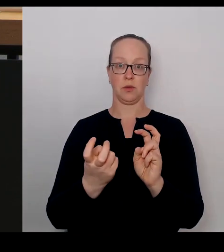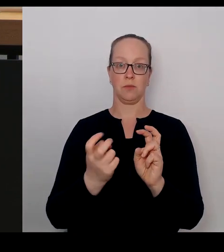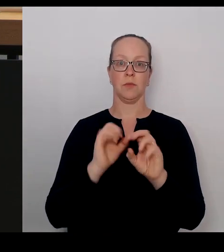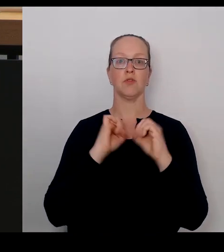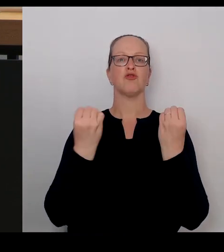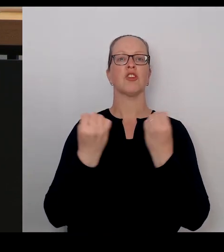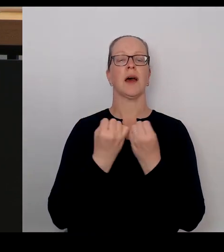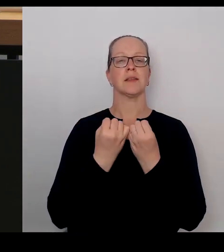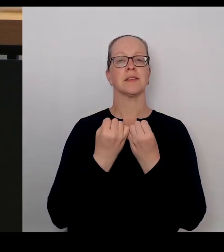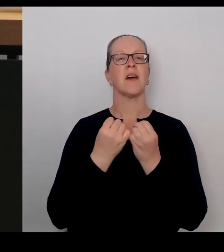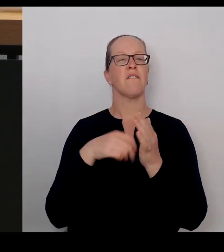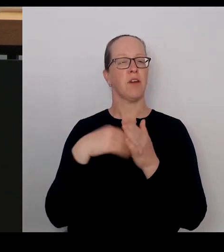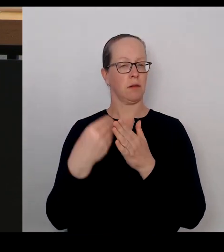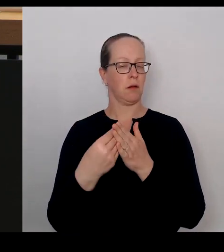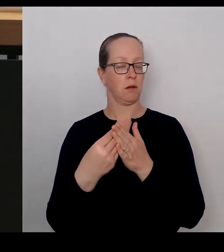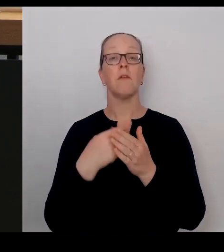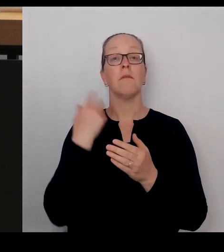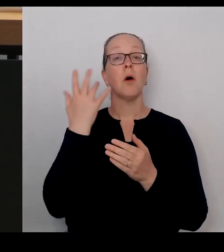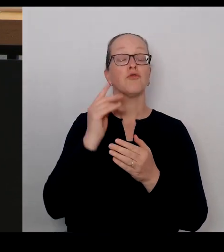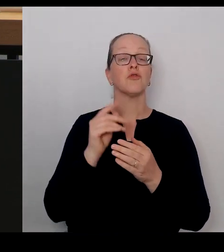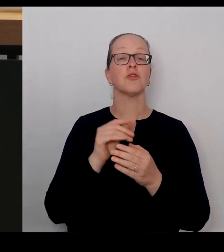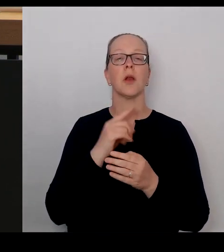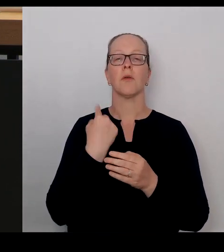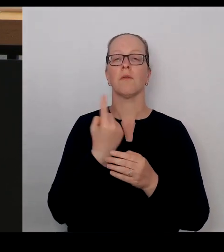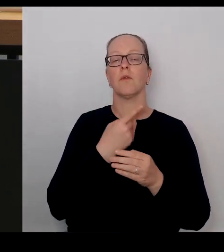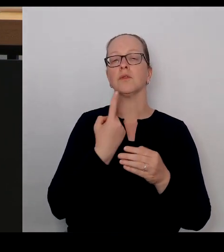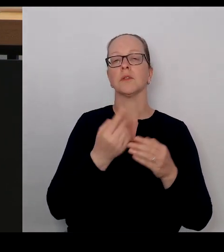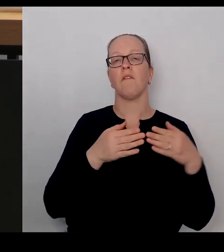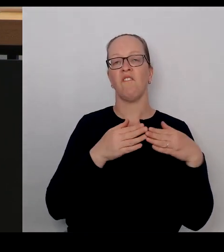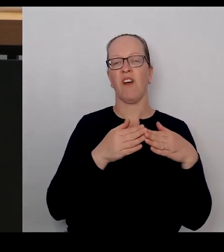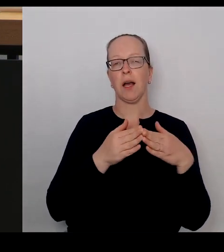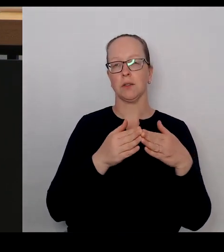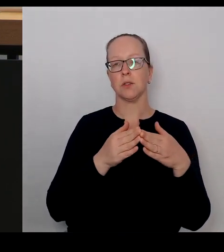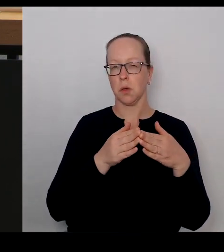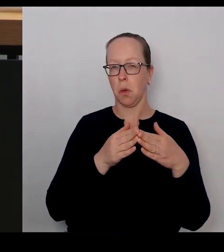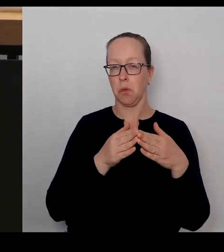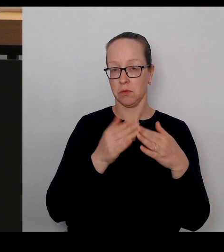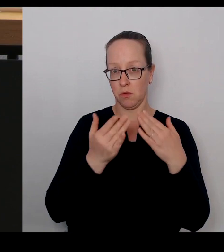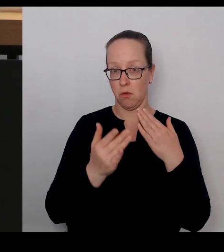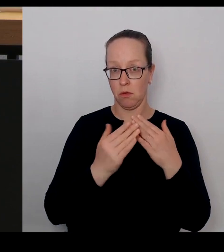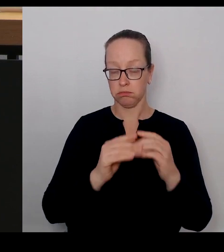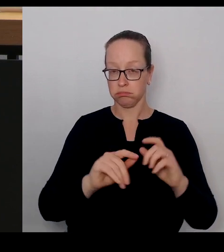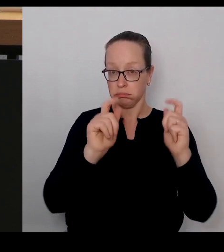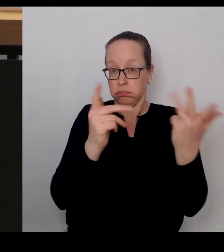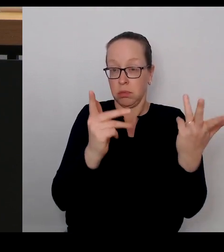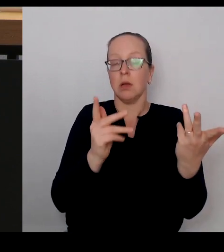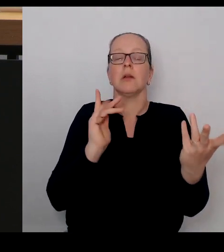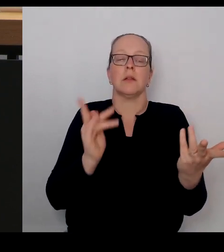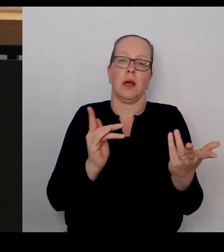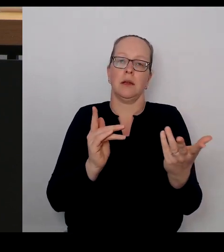Jahr früher umsetzen können. Aber wir haben ja einen Zwei Länder Staatsvertrag und mussten das gemeinsam mit Brandenburg verhandeln. Dadurch hat es etwas gedauert.